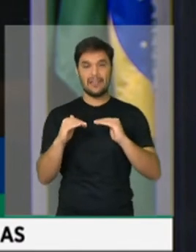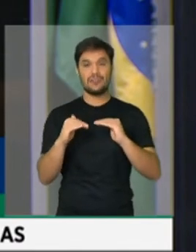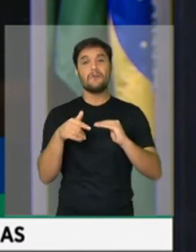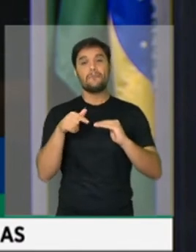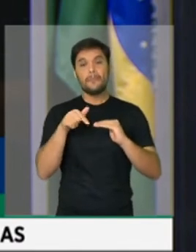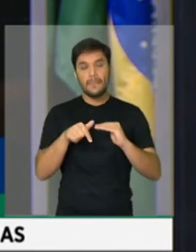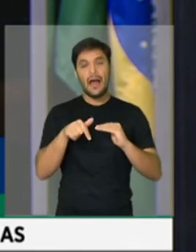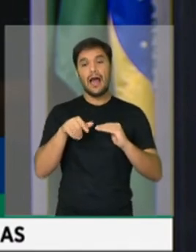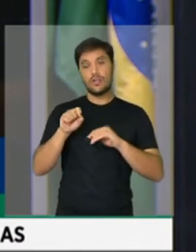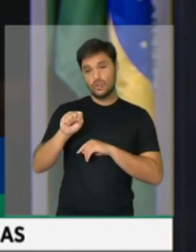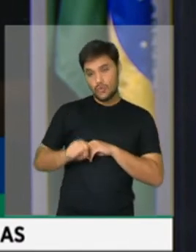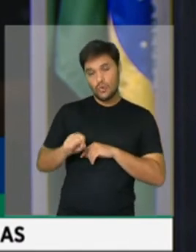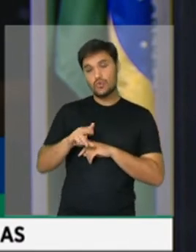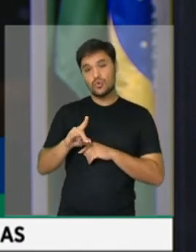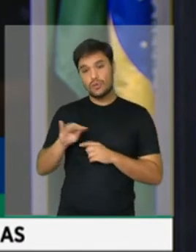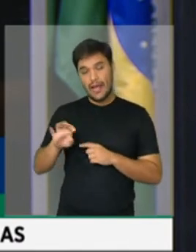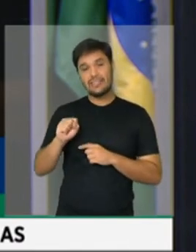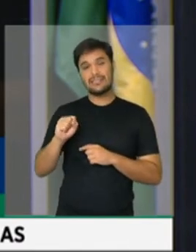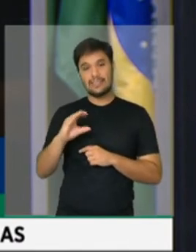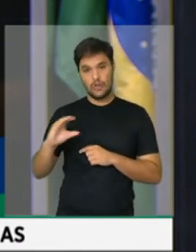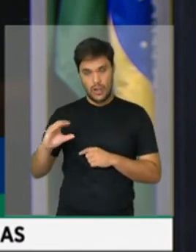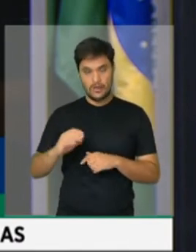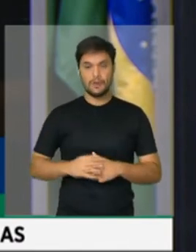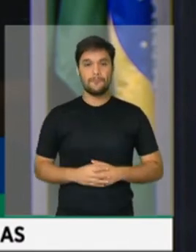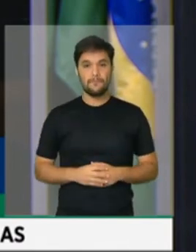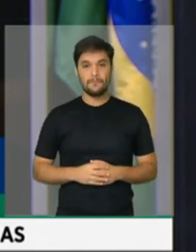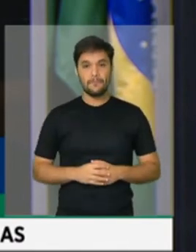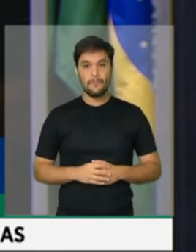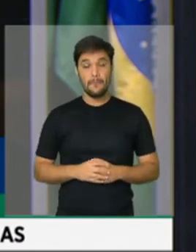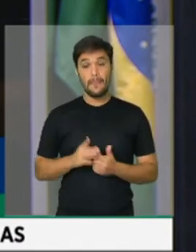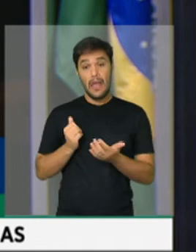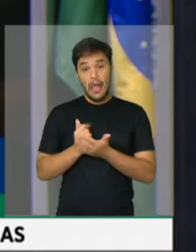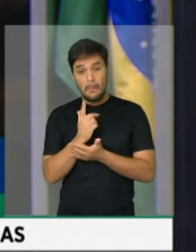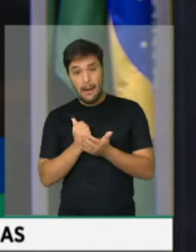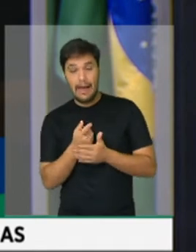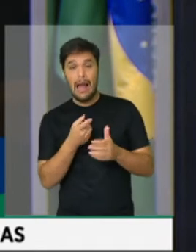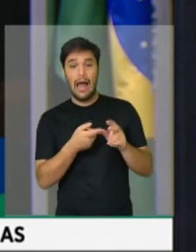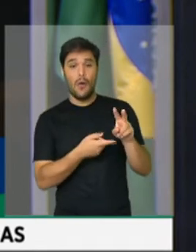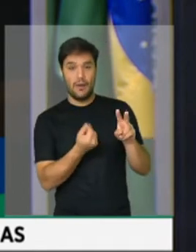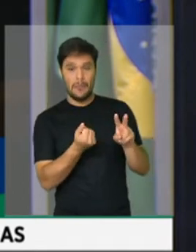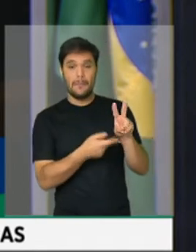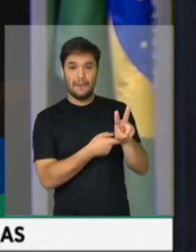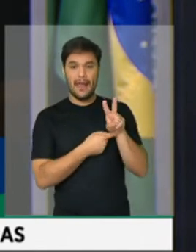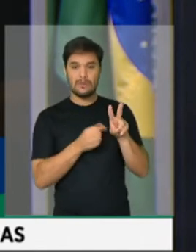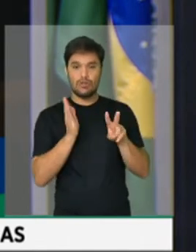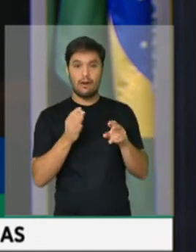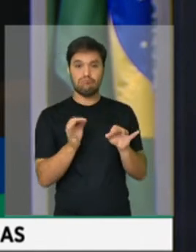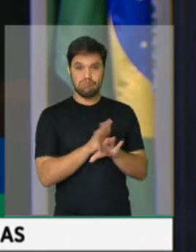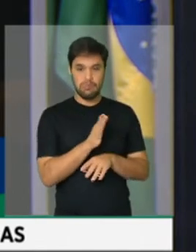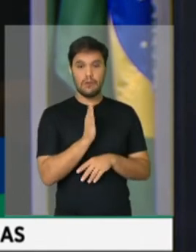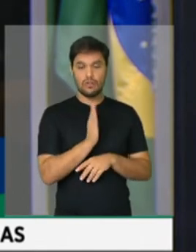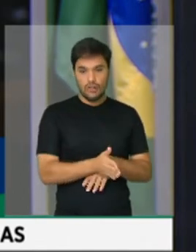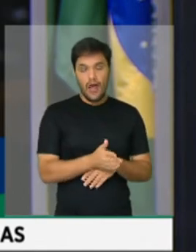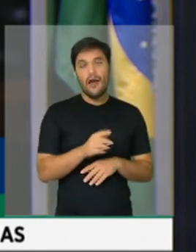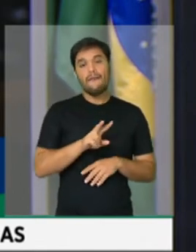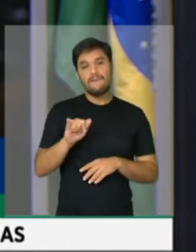DE ENERGIA PARA O BRASIL DE 49 RMTD 86 DÓLARES EM DADOS DE 2019 INCLUI CUSTOS REPASSE AO PARAGUAI DIVIDIDO COTAS